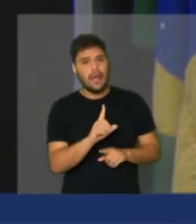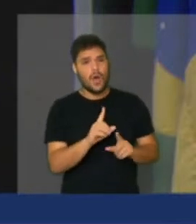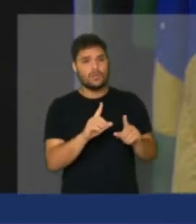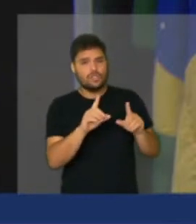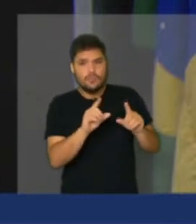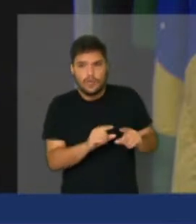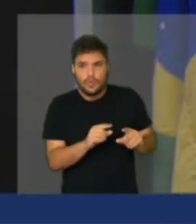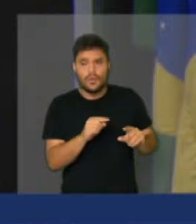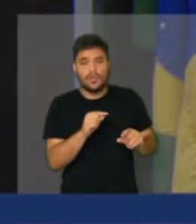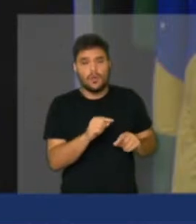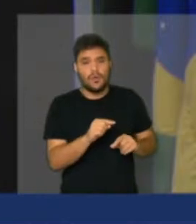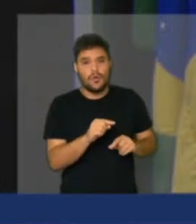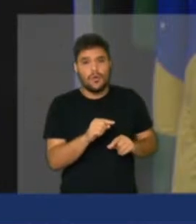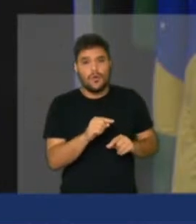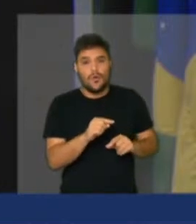DESTES GASTOS, RECONHECIDAMENTE MUITO